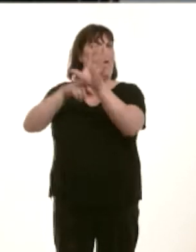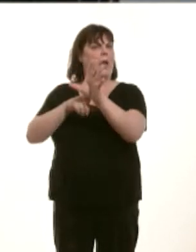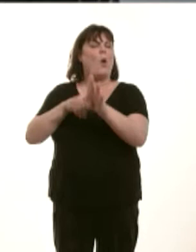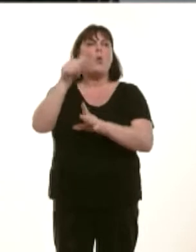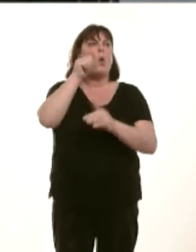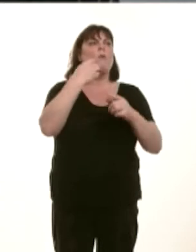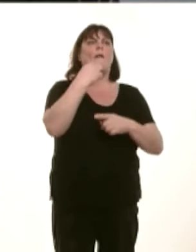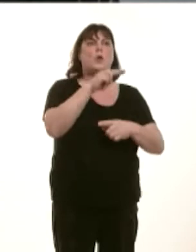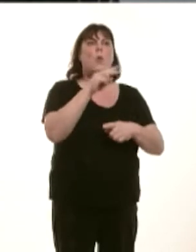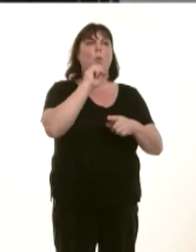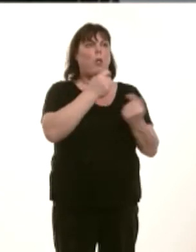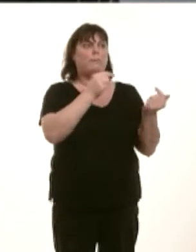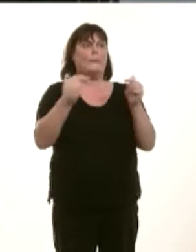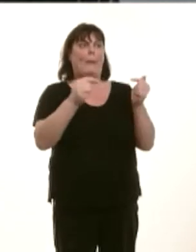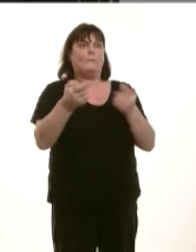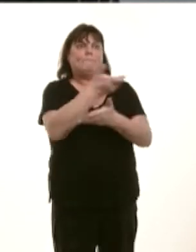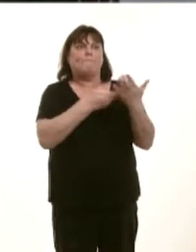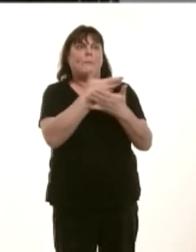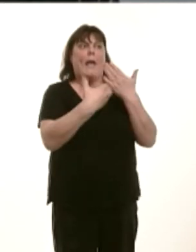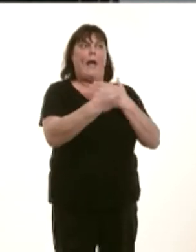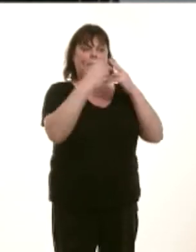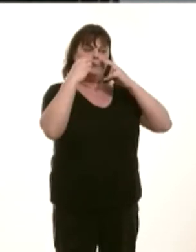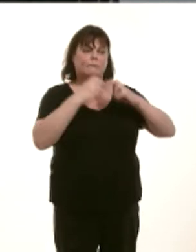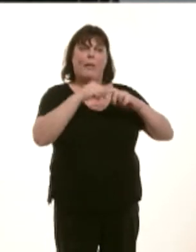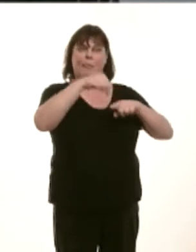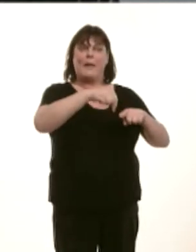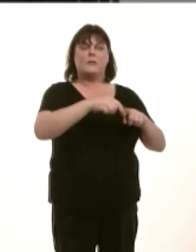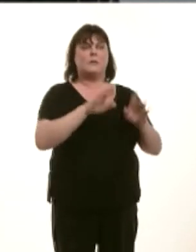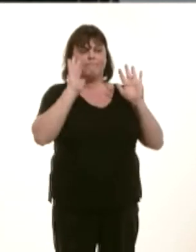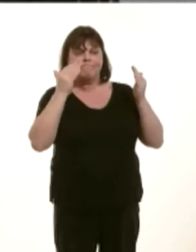y bydd pob plaid yn dod ‚íu polisÔau o flaen etholwyr Cymru dros y flwyddyn nesaf.